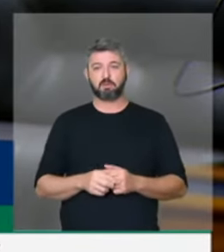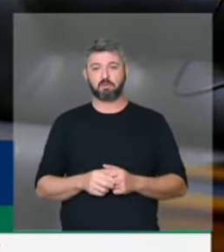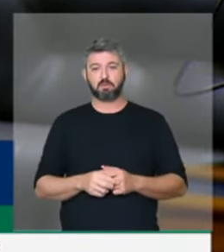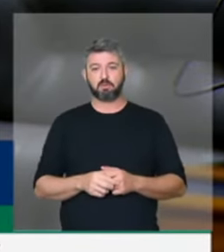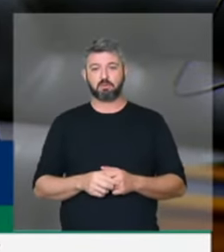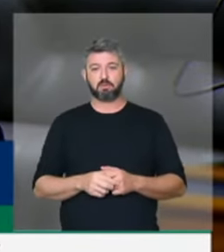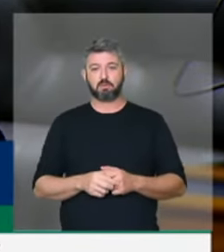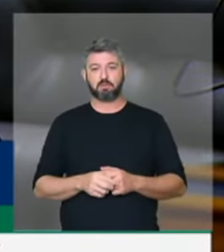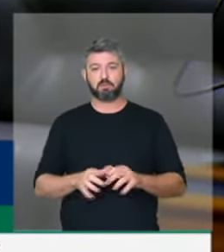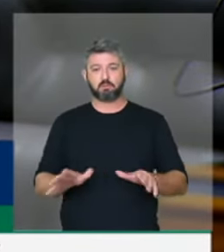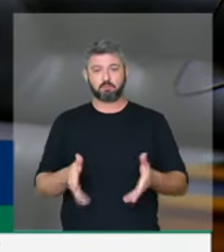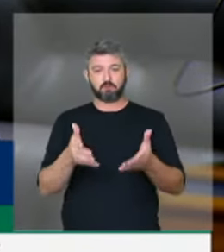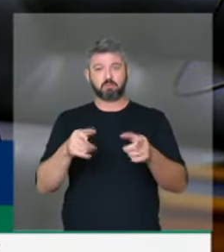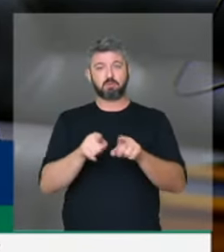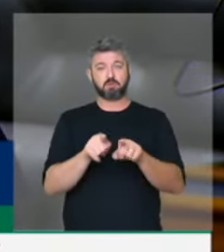ENTRAR RAPIDAMENTE. A NOSSA